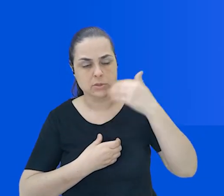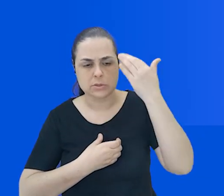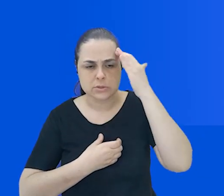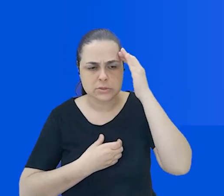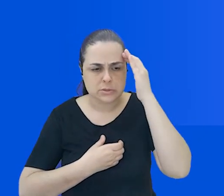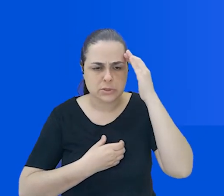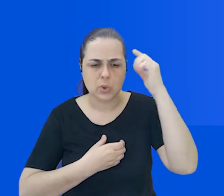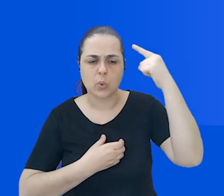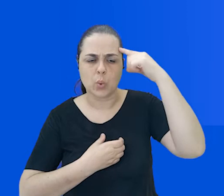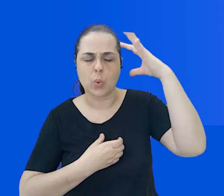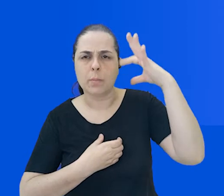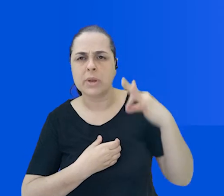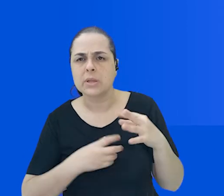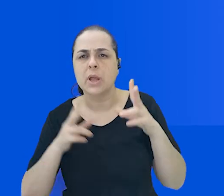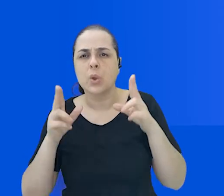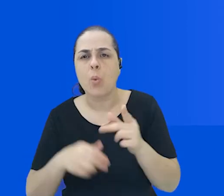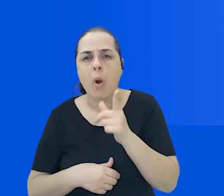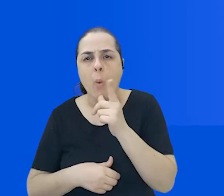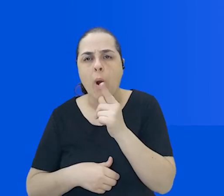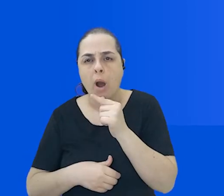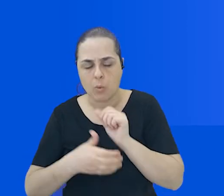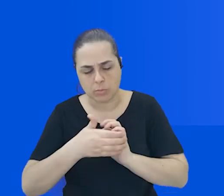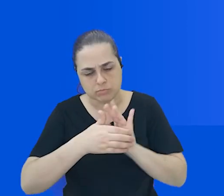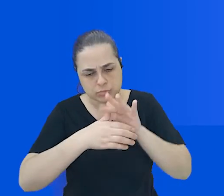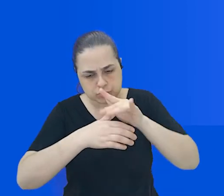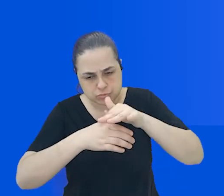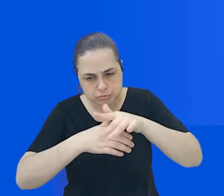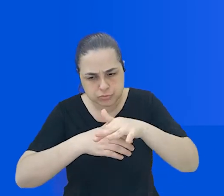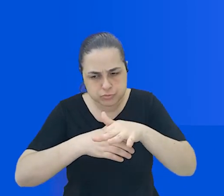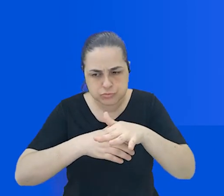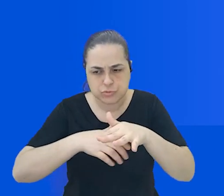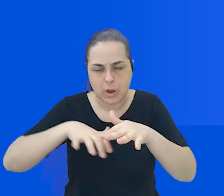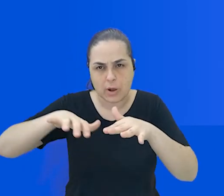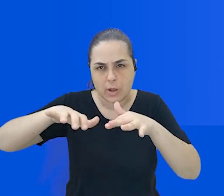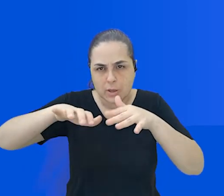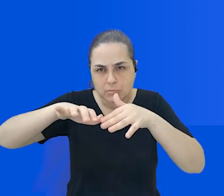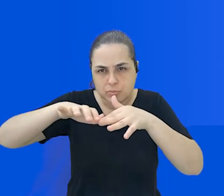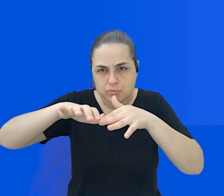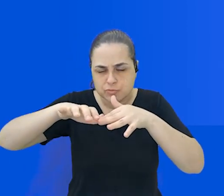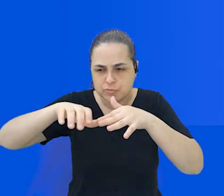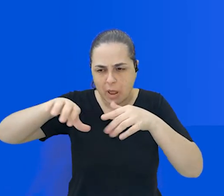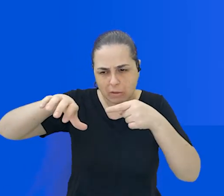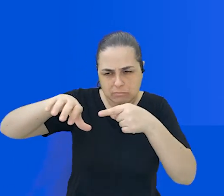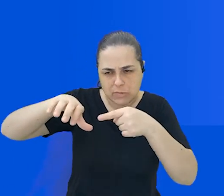a gente vai tapando um lado em outra ela vai enquanto se tiver uma brechinha e na brecha que ela escoa e escapa.